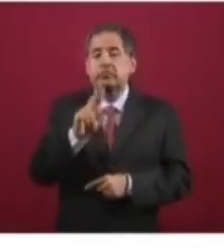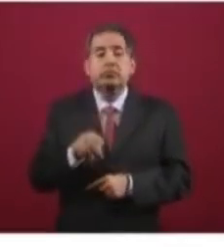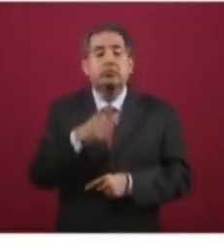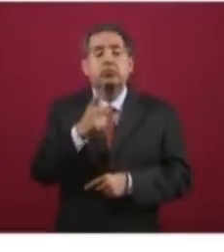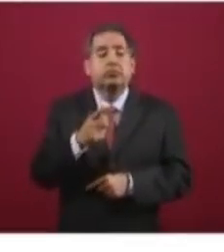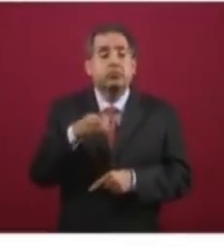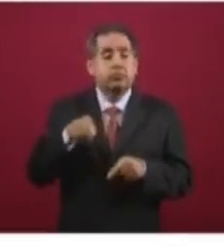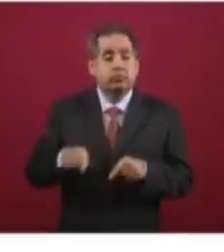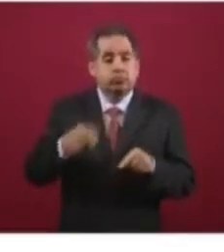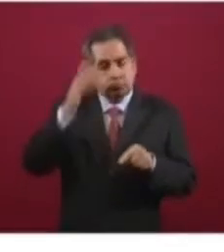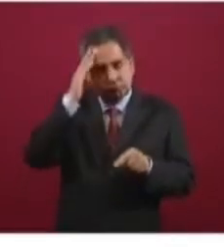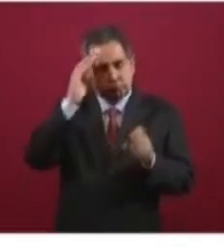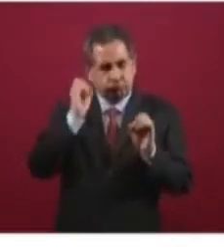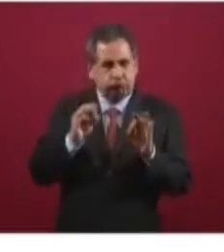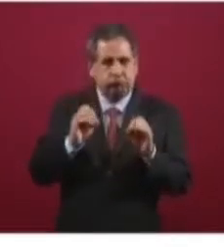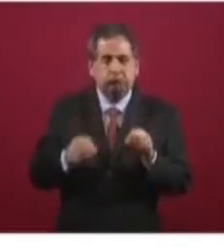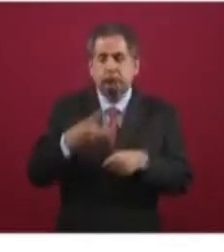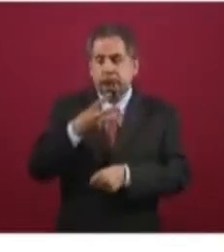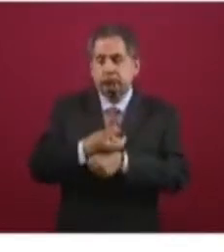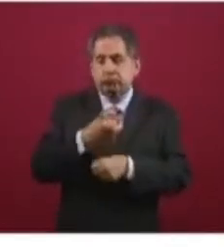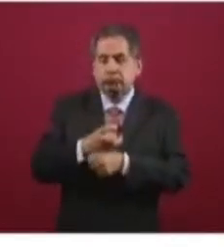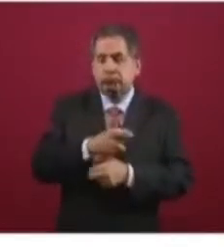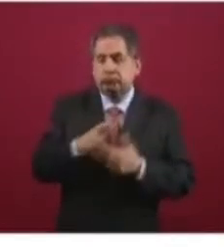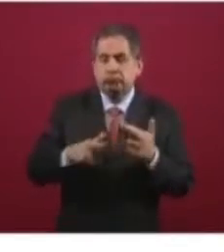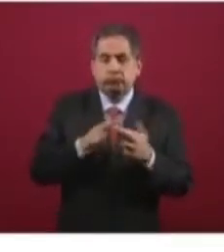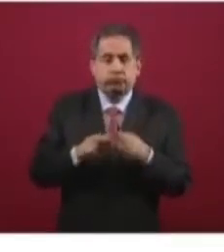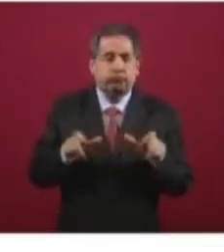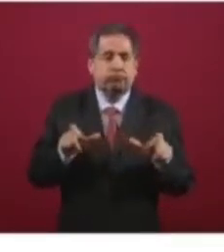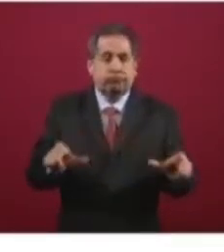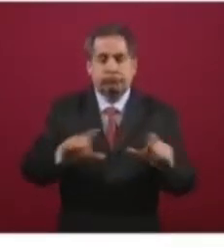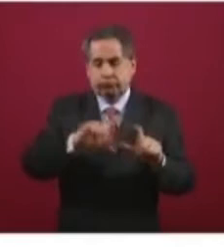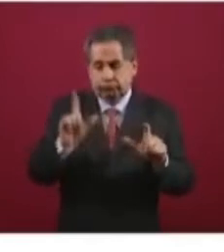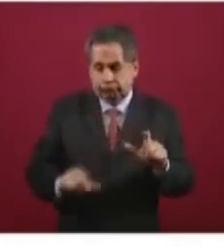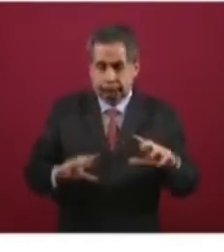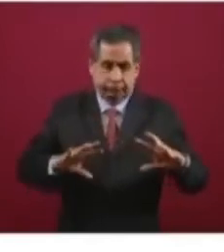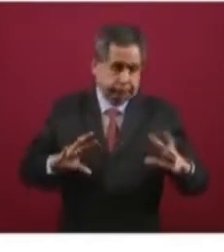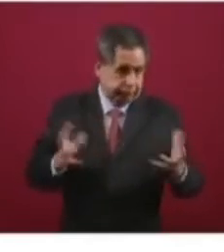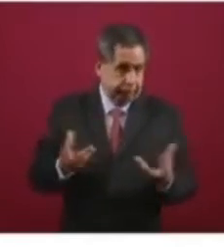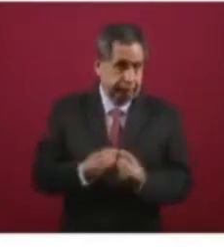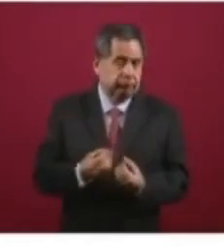cuartel general de la tercera coordinación territorial, de manera que de la Guardia Nacional